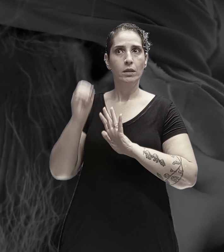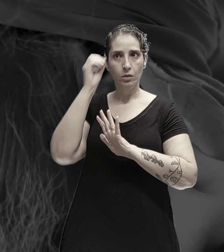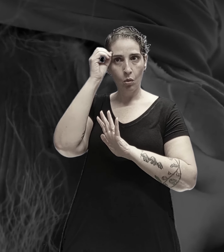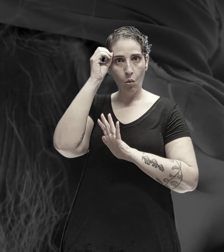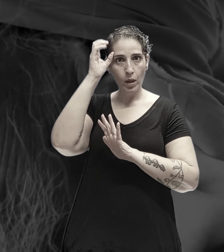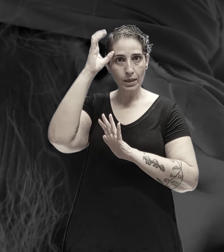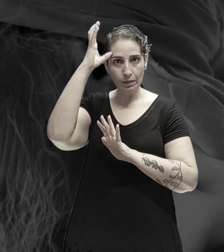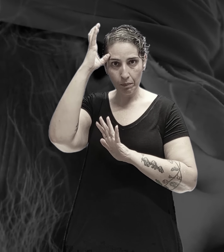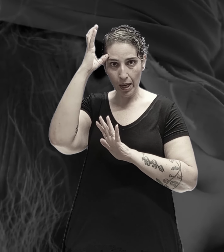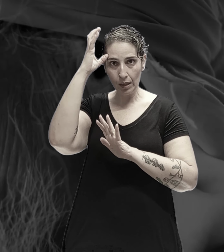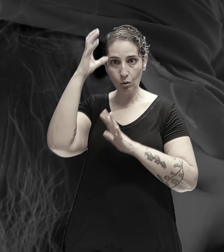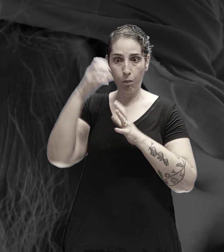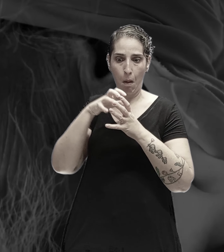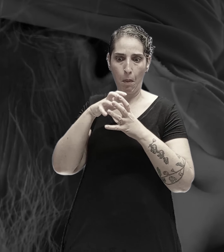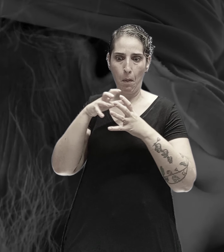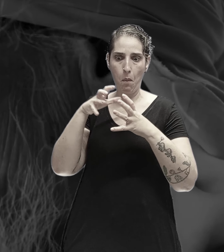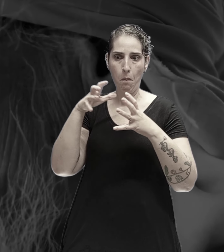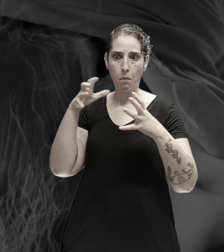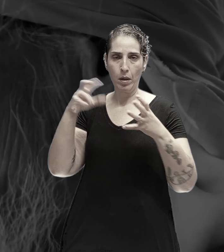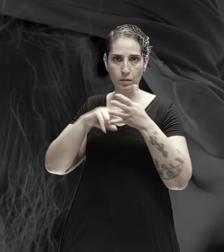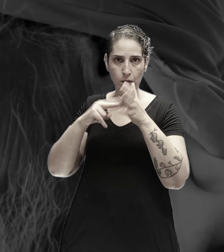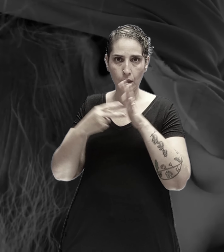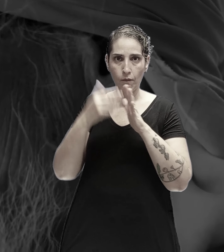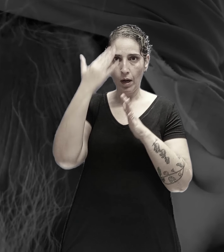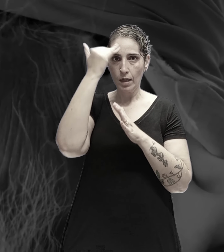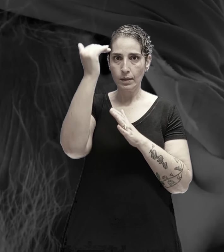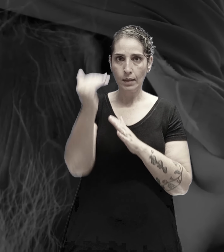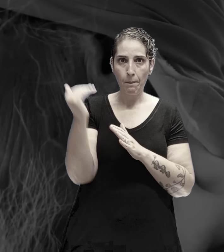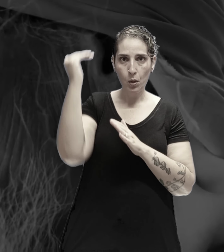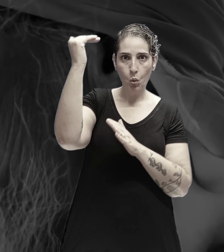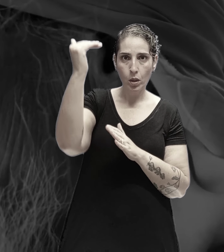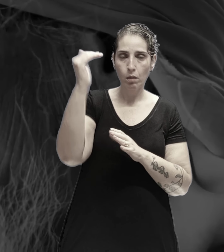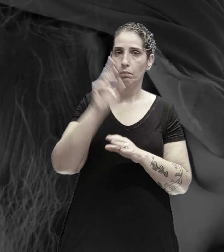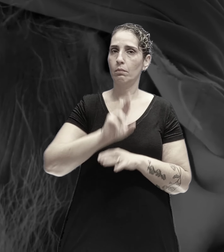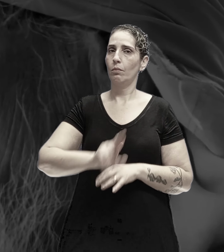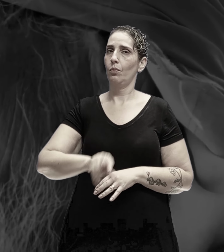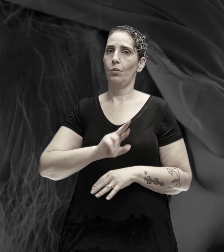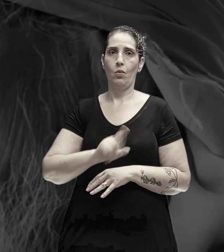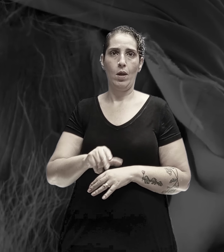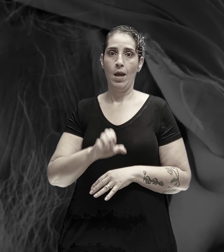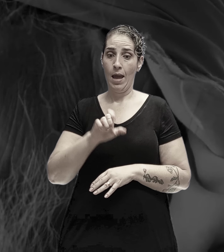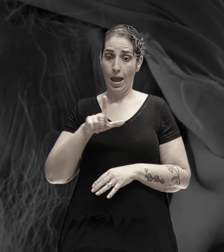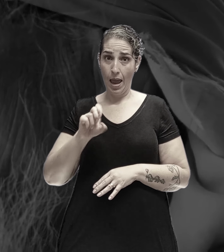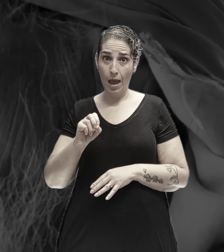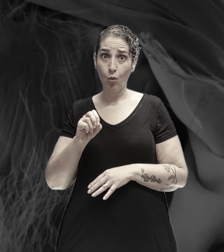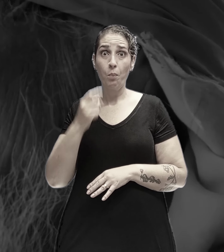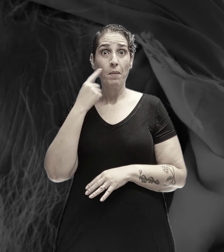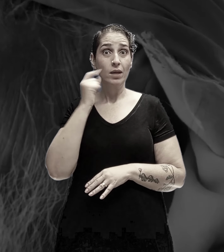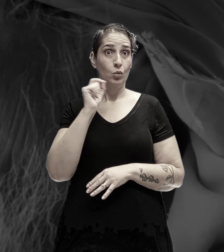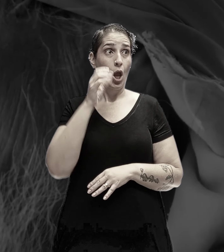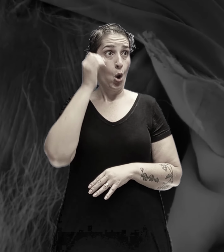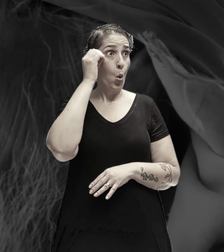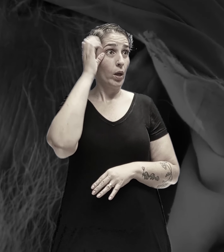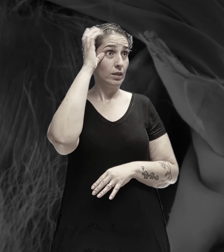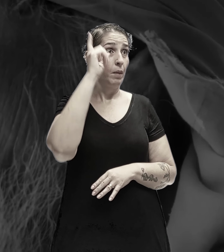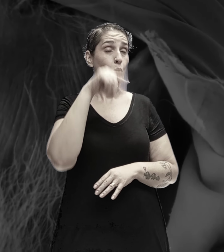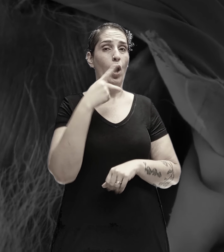Mas conhecimento acumulado não é sabedoria. Uso o saber como um troféu,